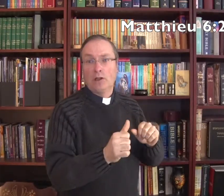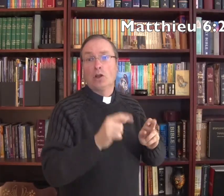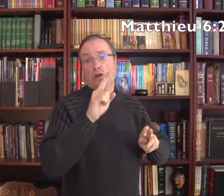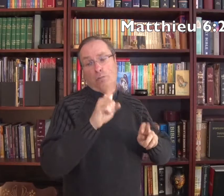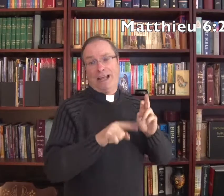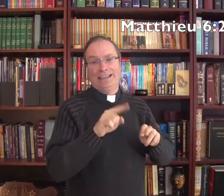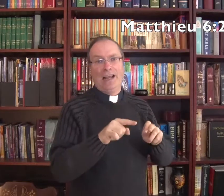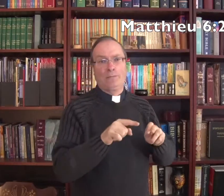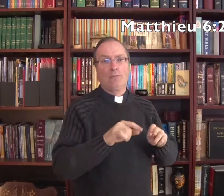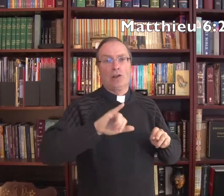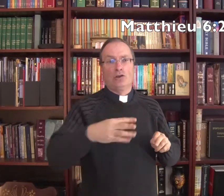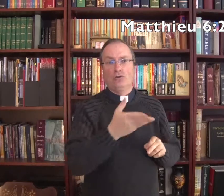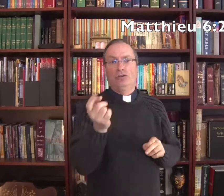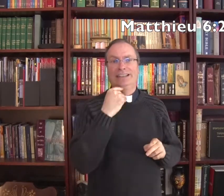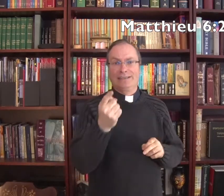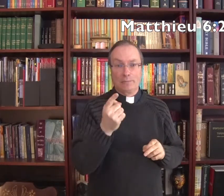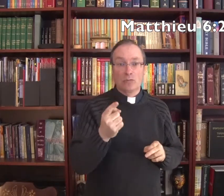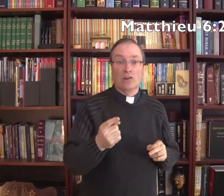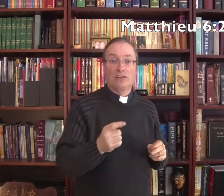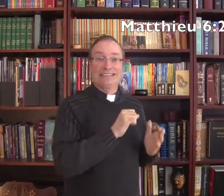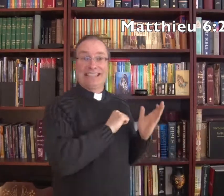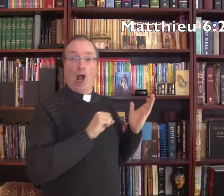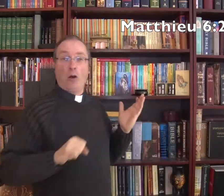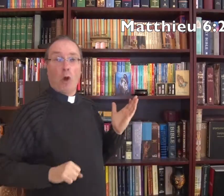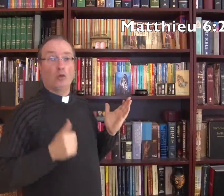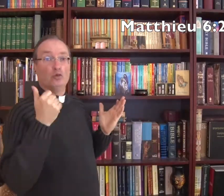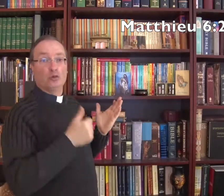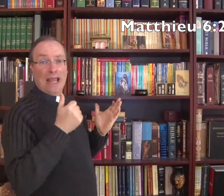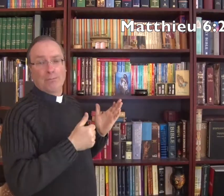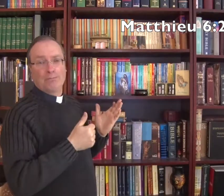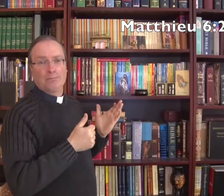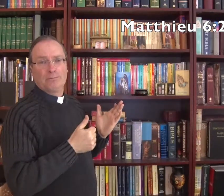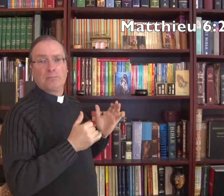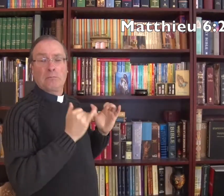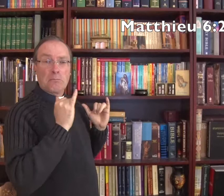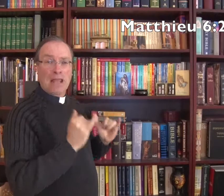cependant je vous dis que Salomon lui-même,